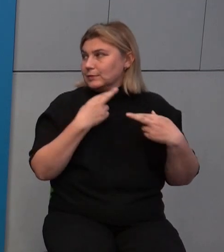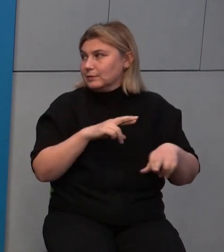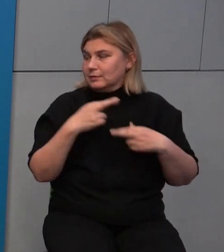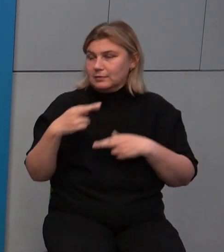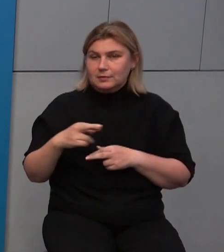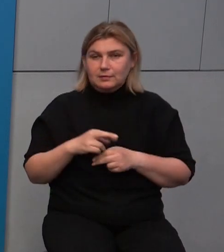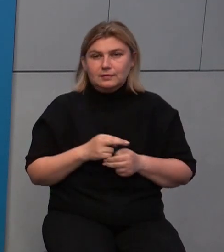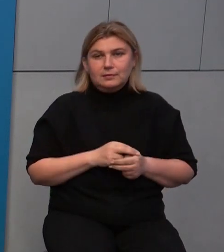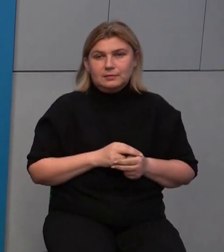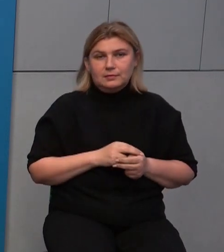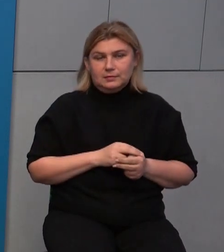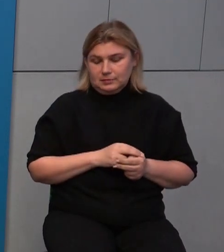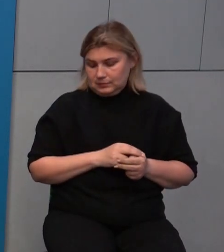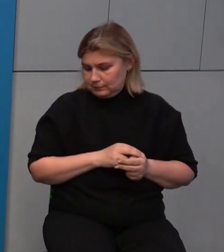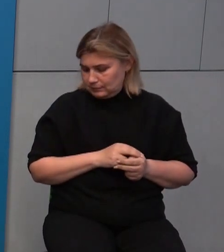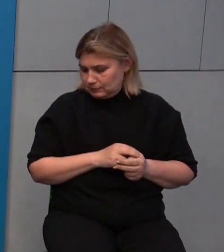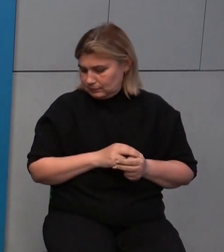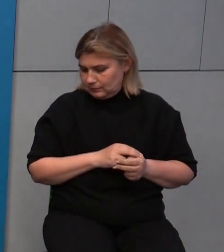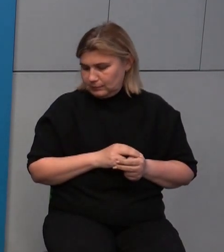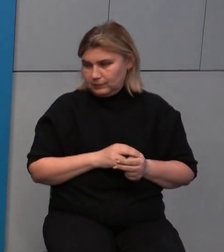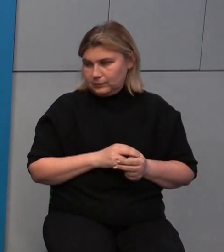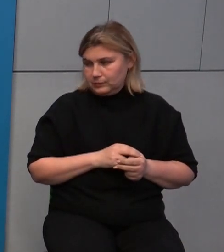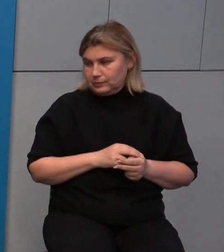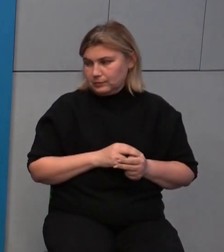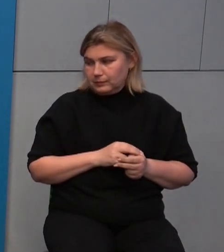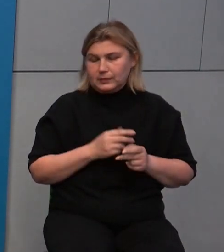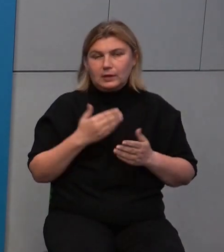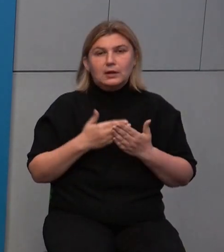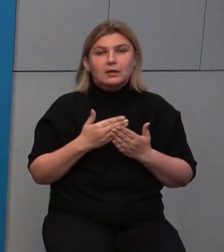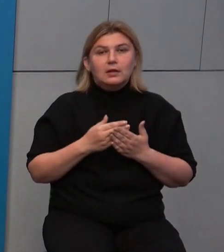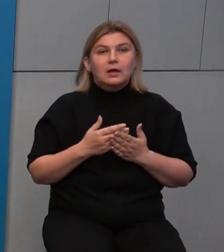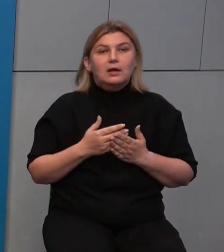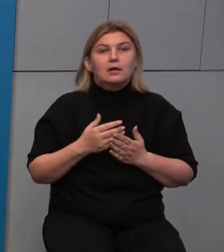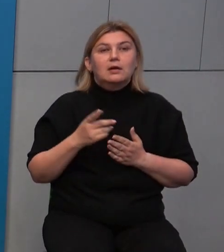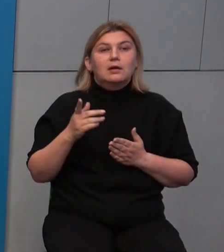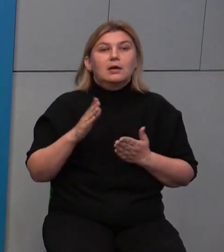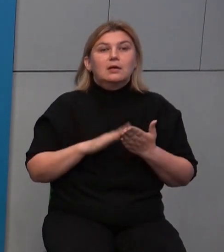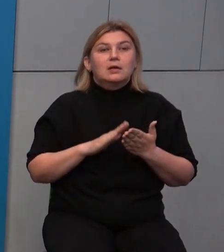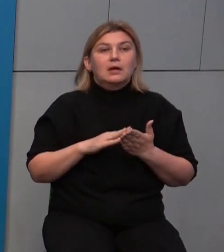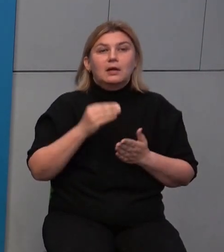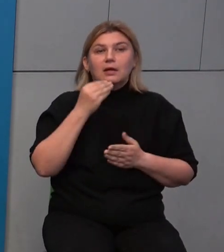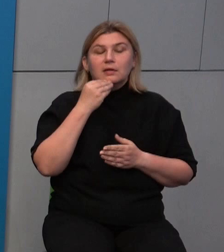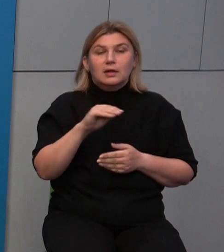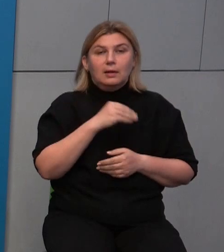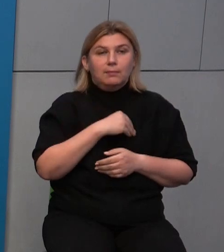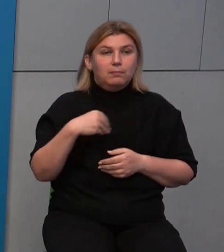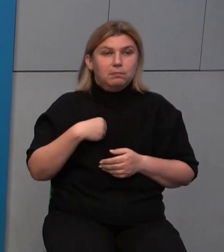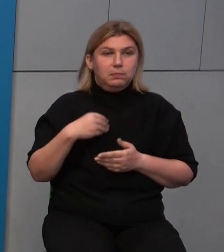takie światopoglądowe też między innymi. Dlatego nagroda nazywa się dla najlepszej polskiej powieści